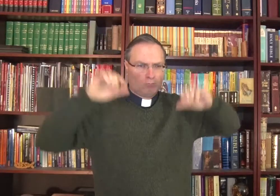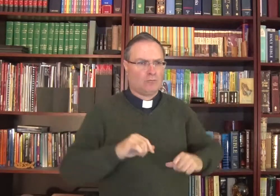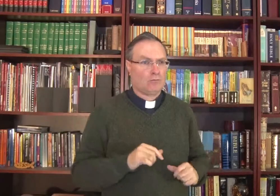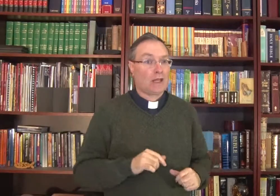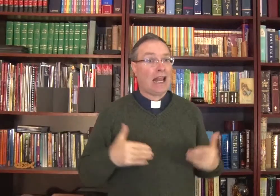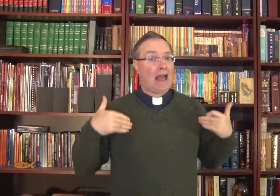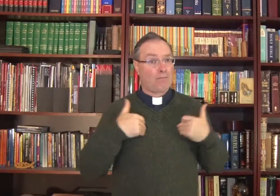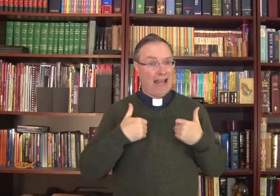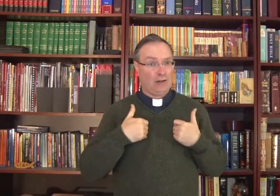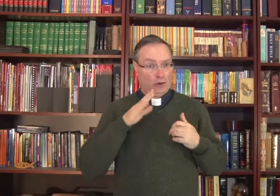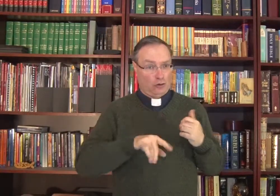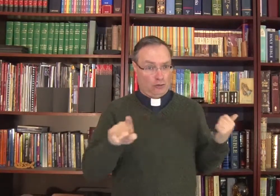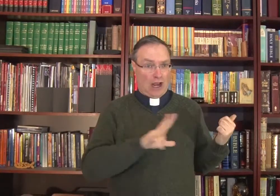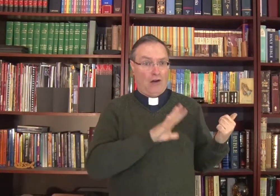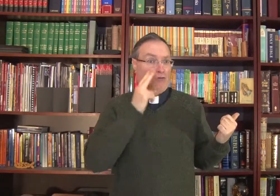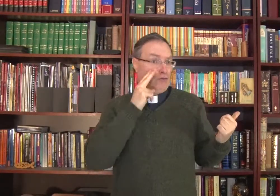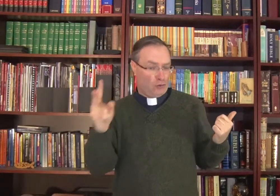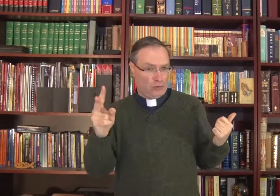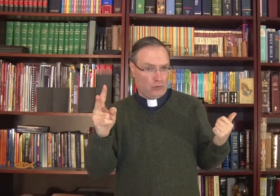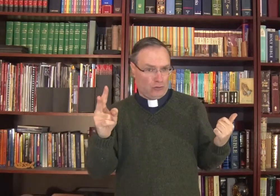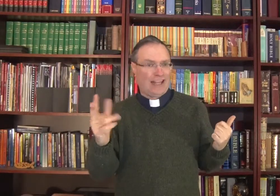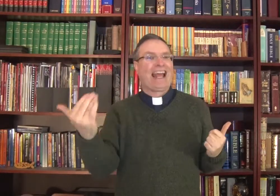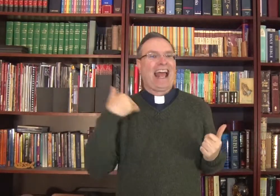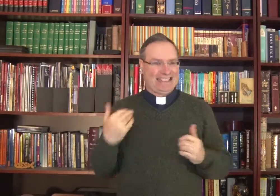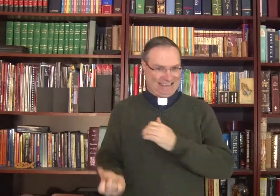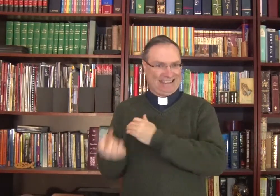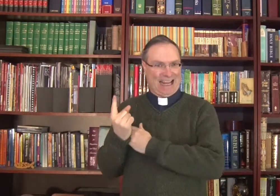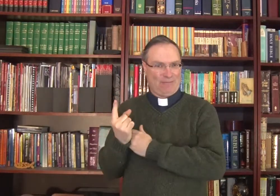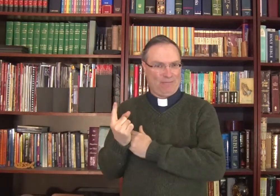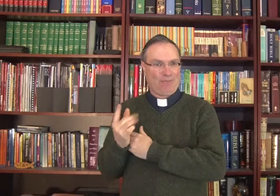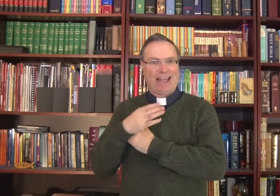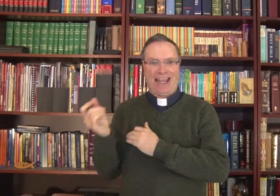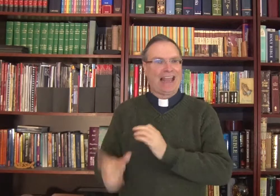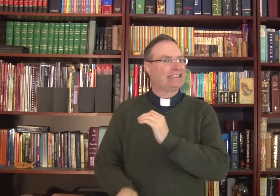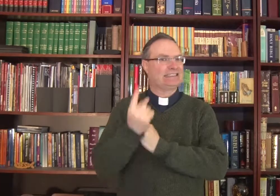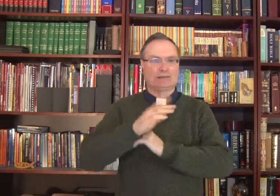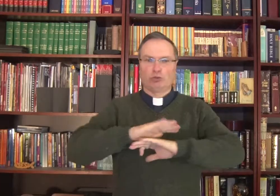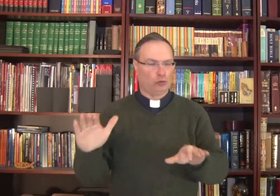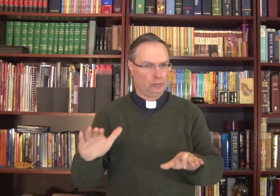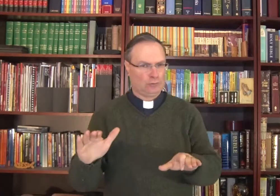La bête que tu as vue existait et elle n'existe plus.